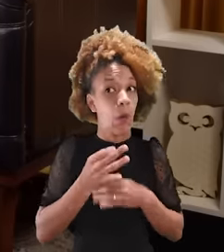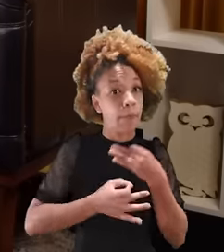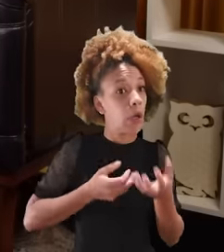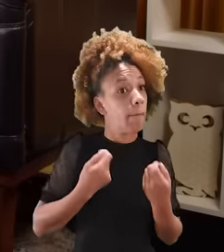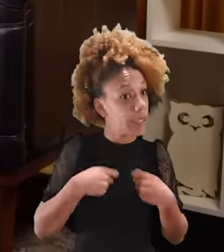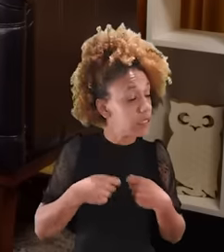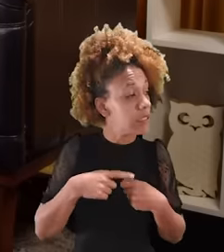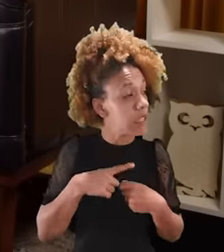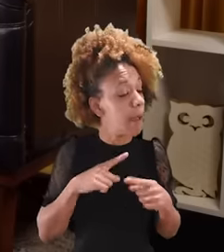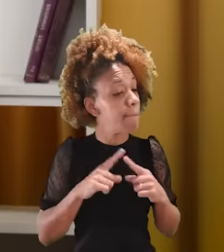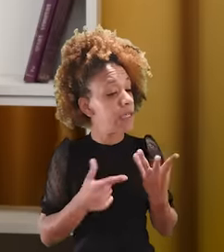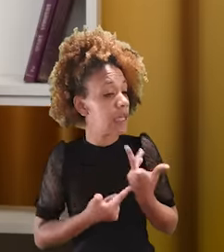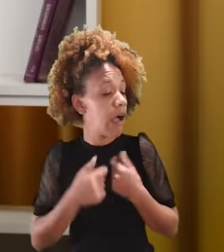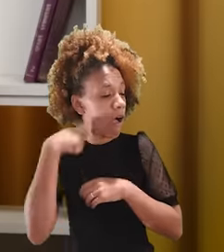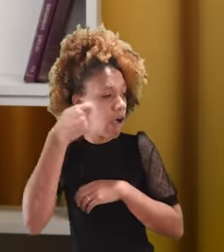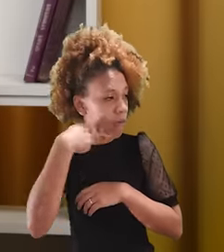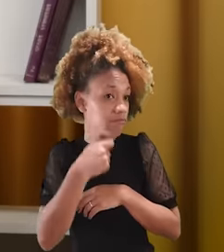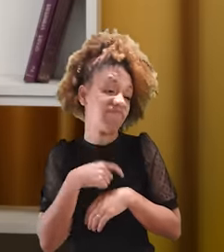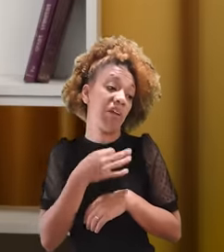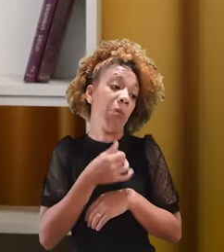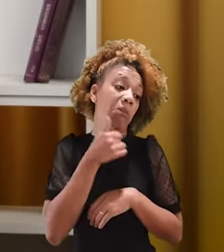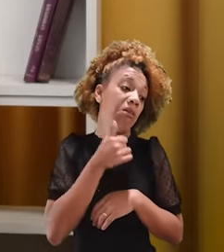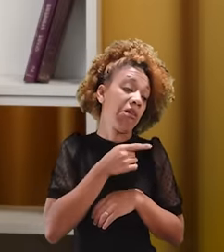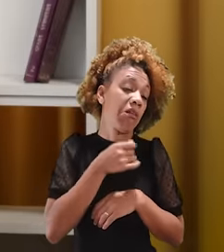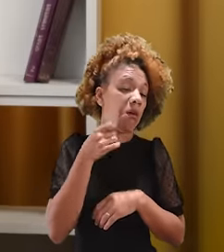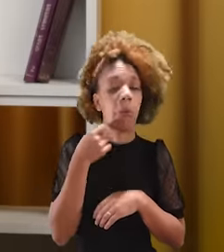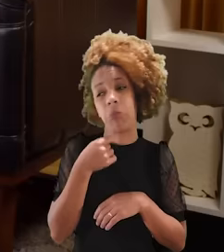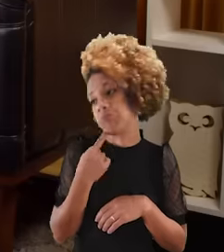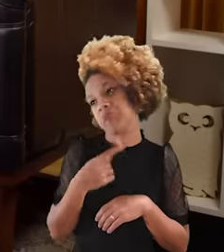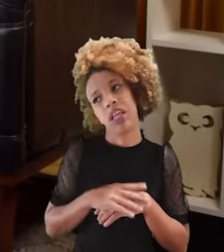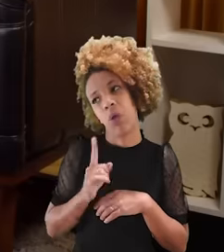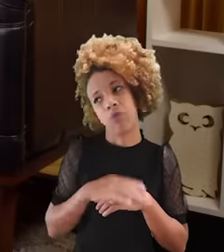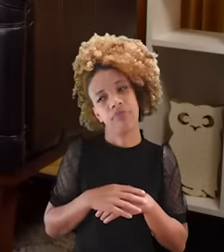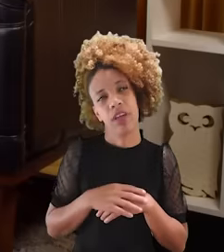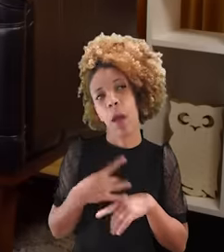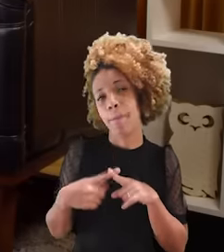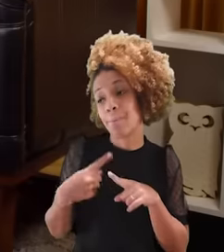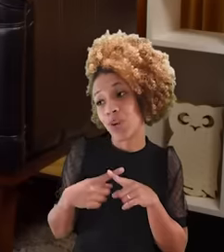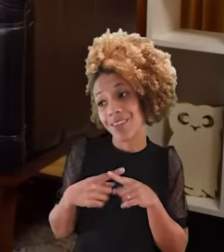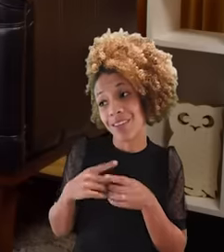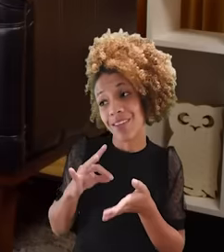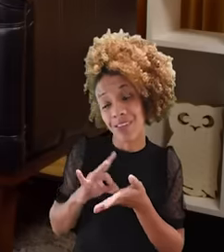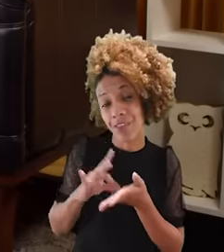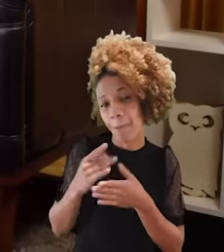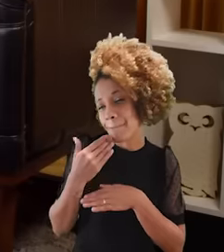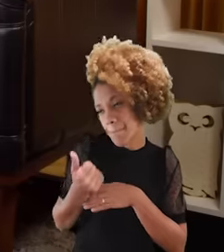seu lado artístico começa a a menina da opinião não porque na verdade a melhor o jeito no qual